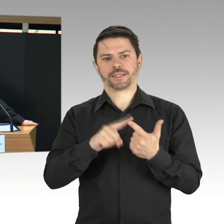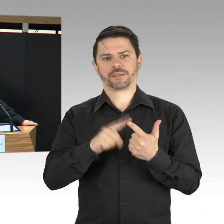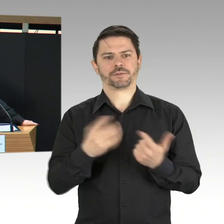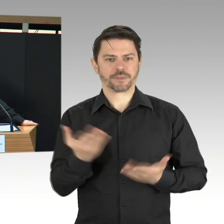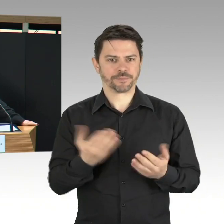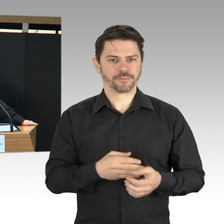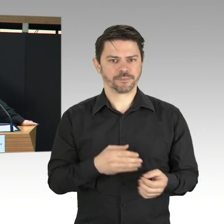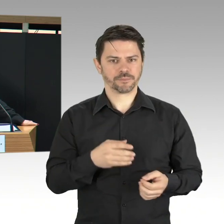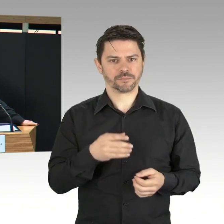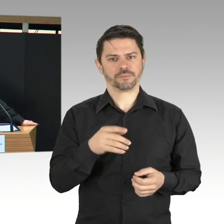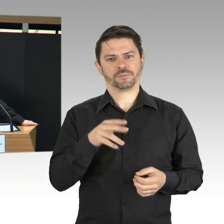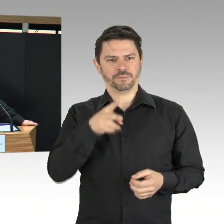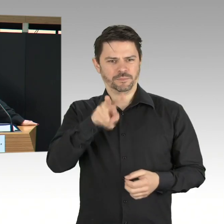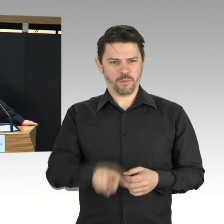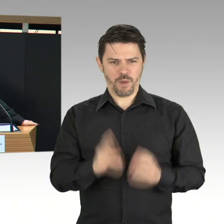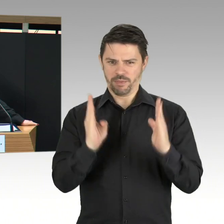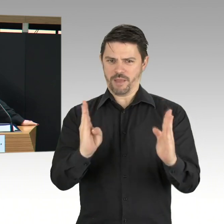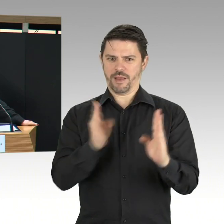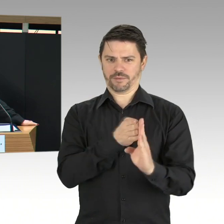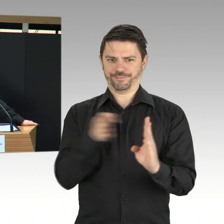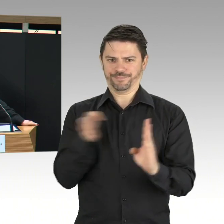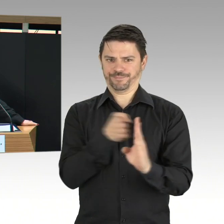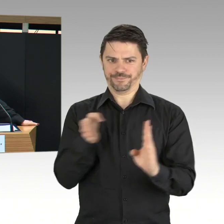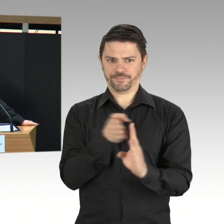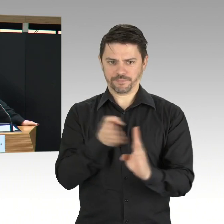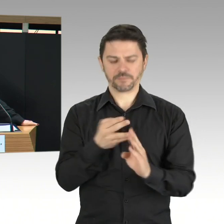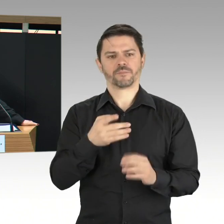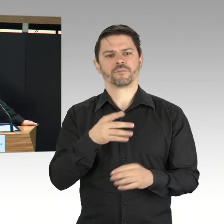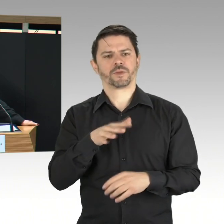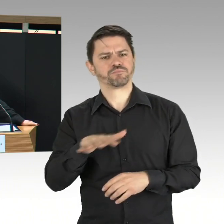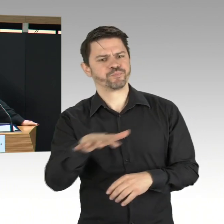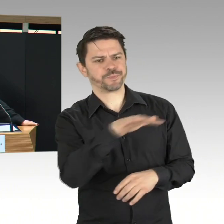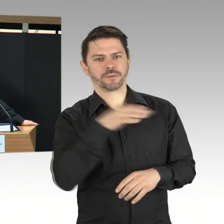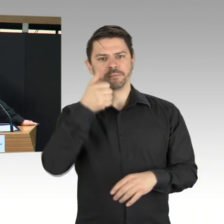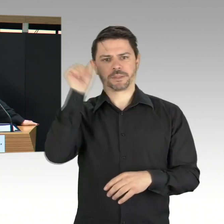Sie als Mieterinnen und Mieter über die Mietkriterien Ihrer Wohnung